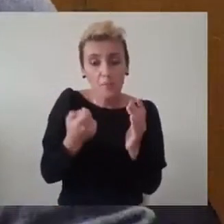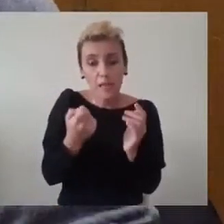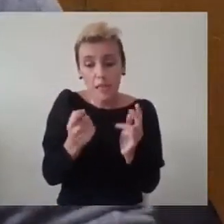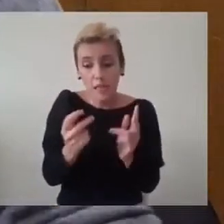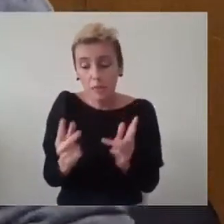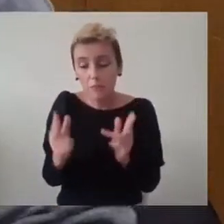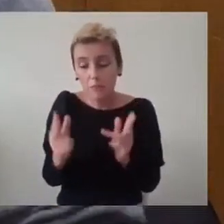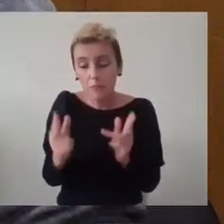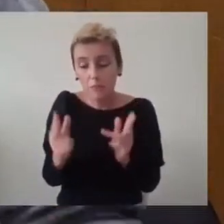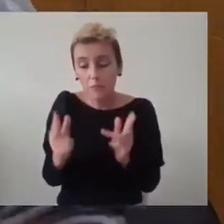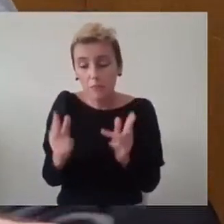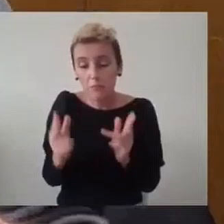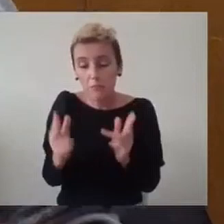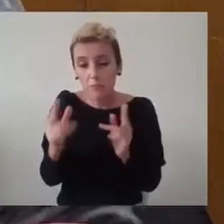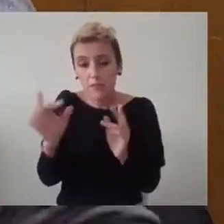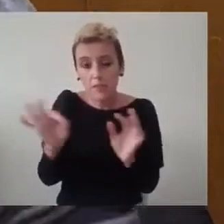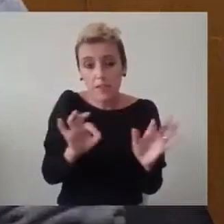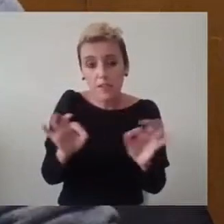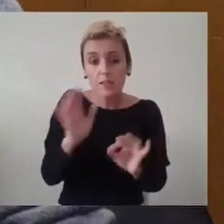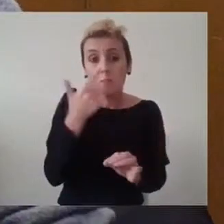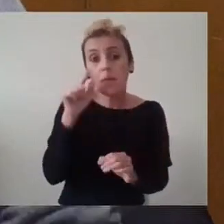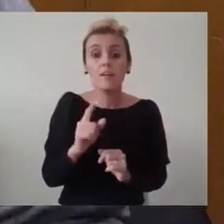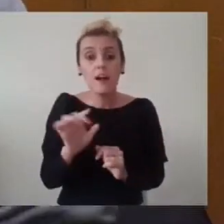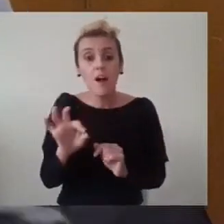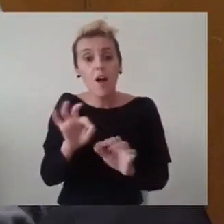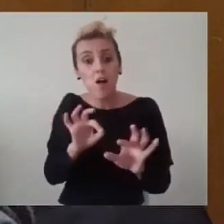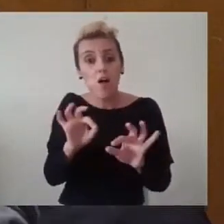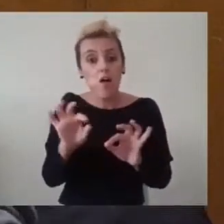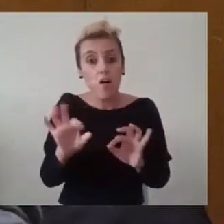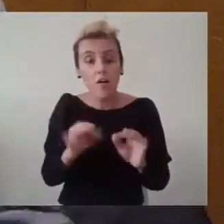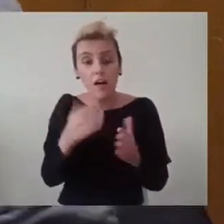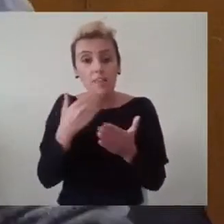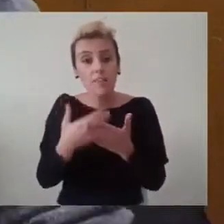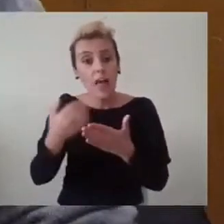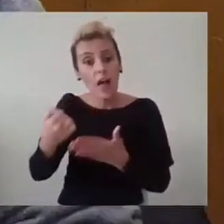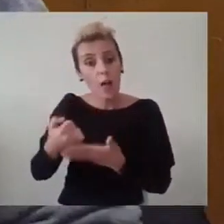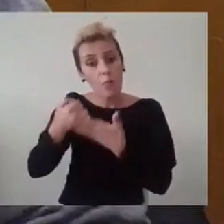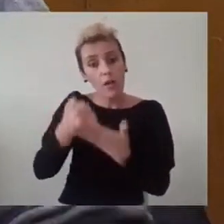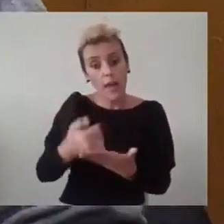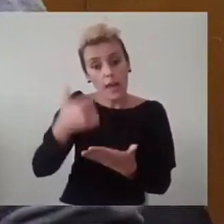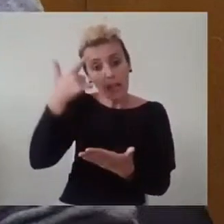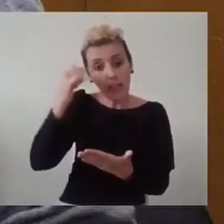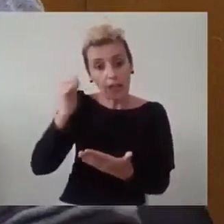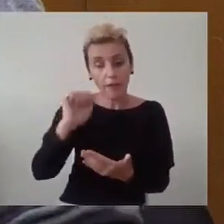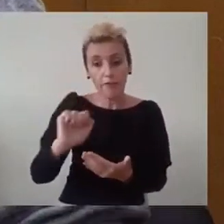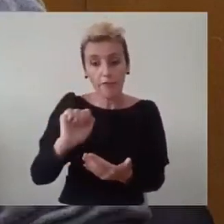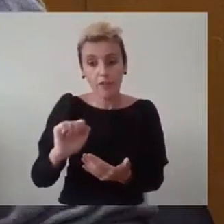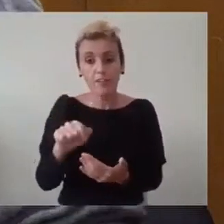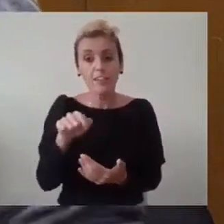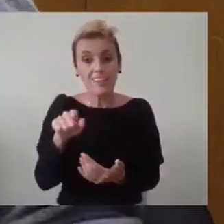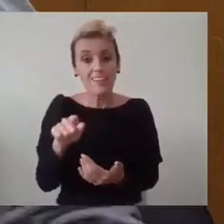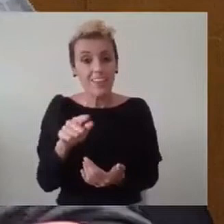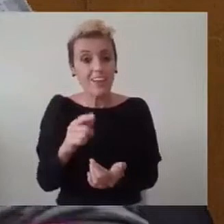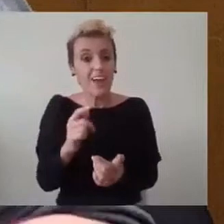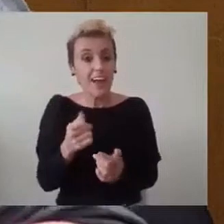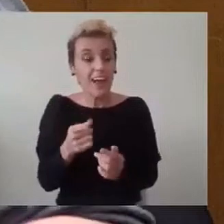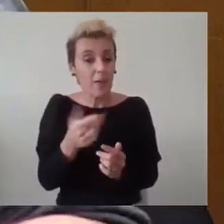prefere, para citar bocadinhos para tentar suportar o ponto e a tese dele. Portanto, aqui já lhe é muito conveniente